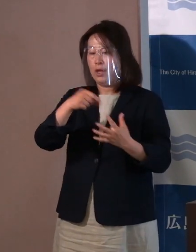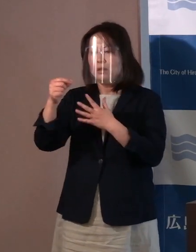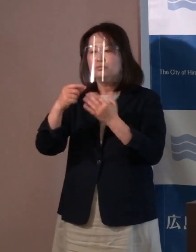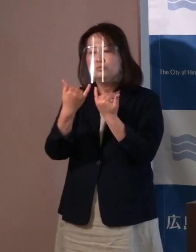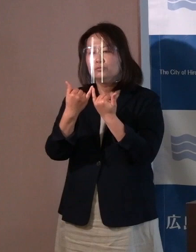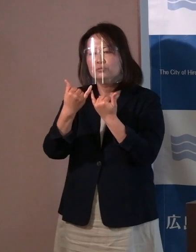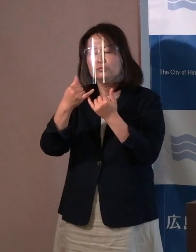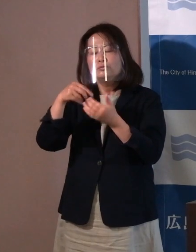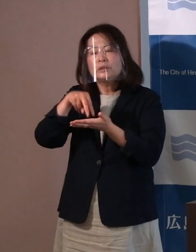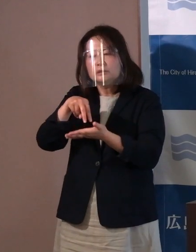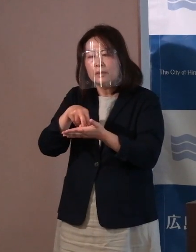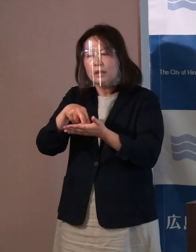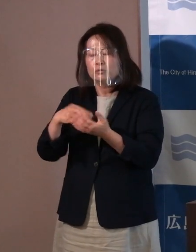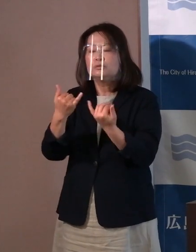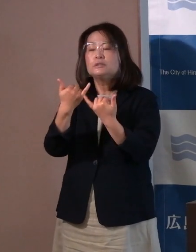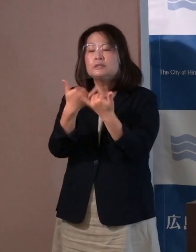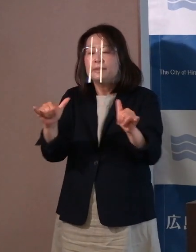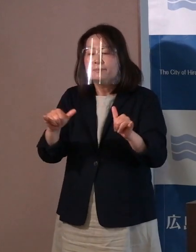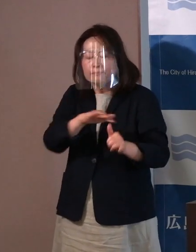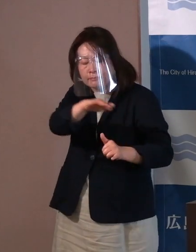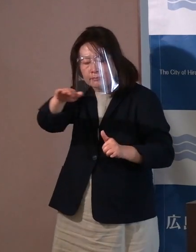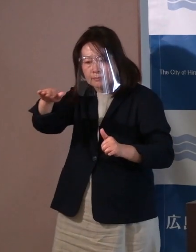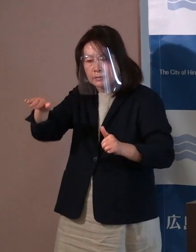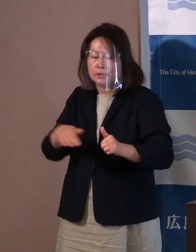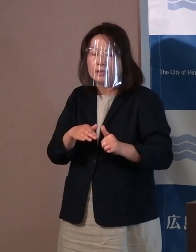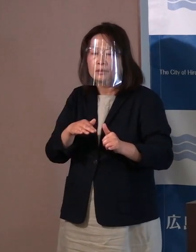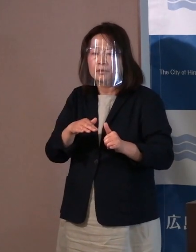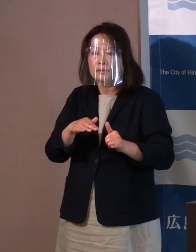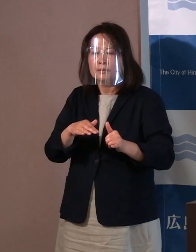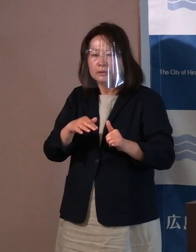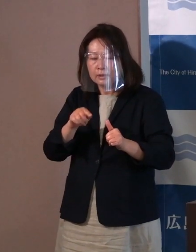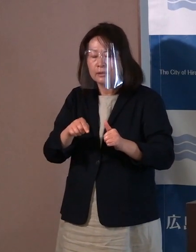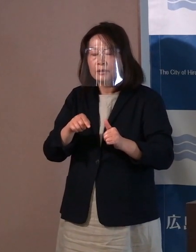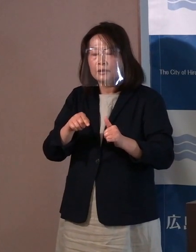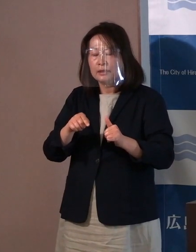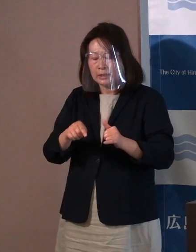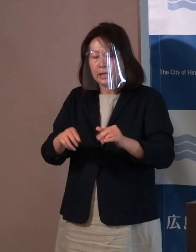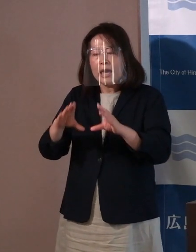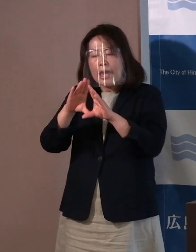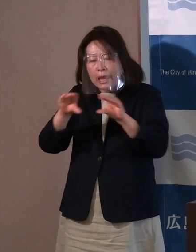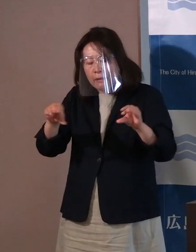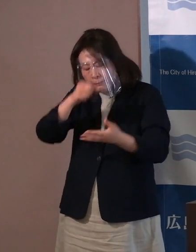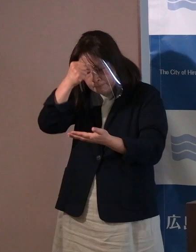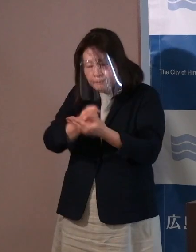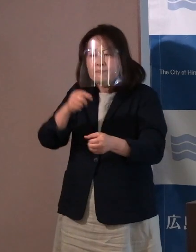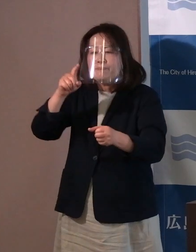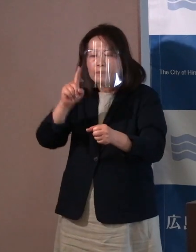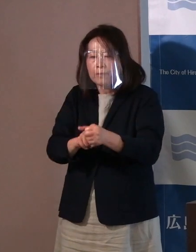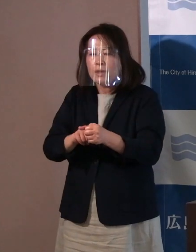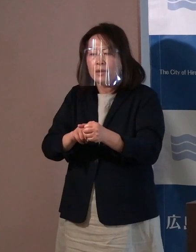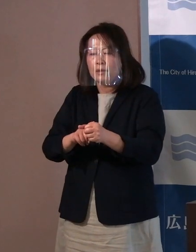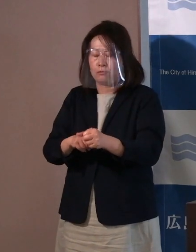この市民社会に平和を享受するための 共通の価値観を形成するということが